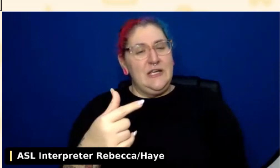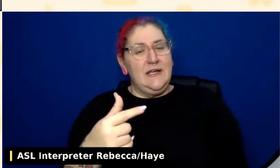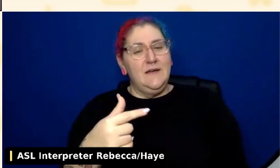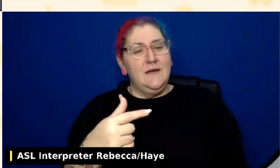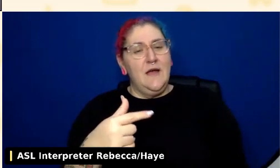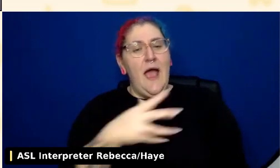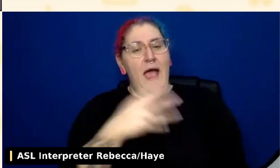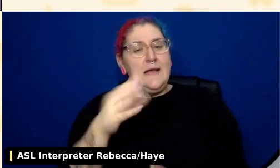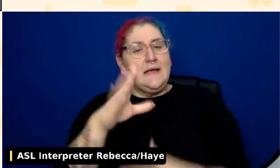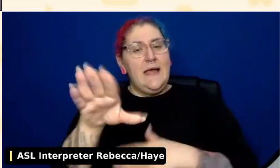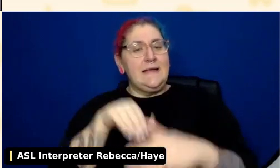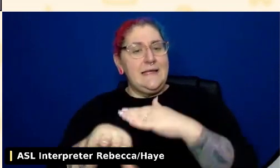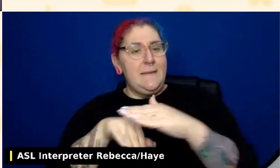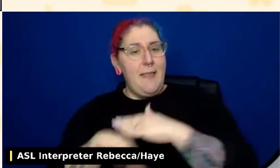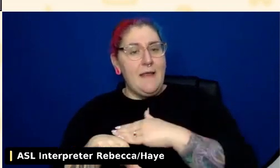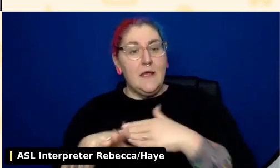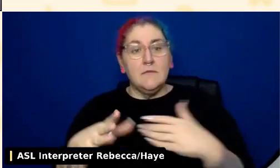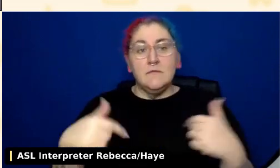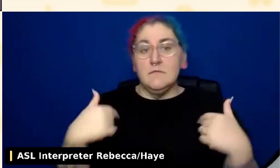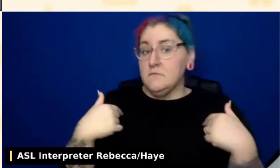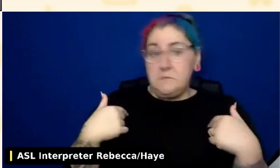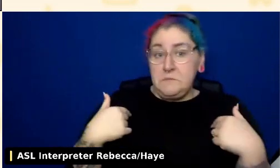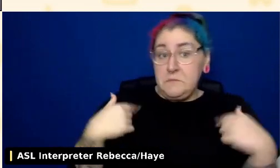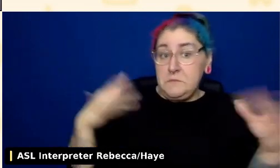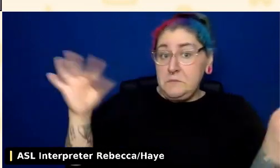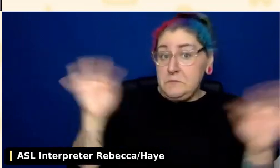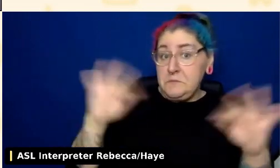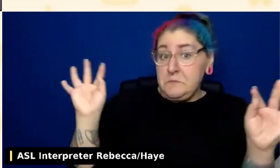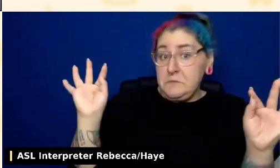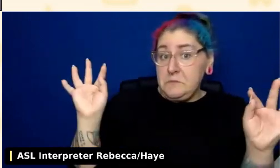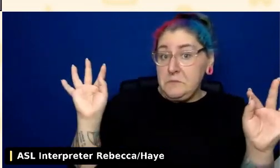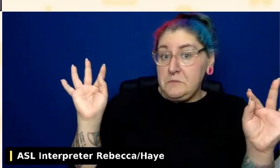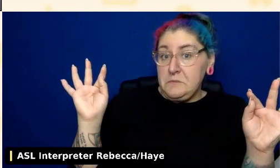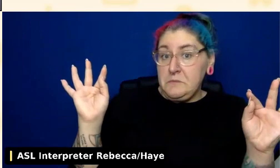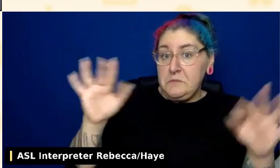No tengo idea. Acabo de hacer clic en él. Veamos. Threesjs.